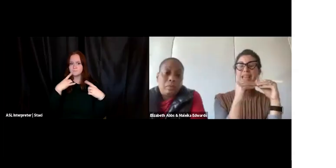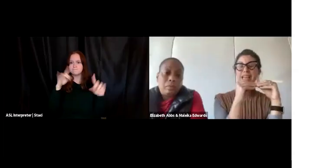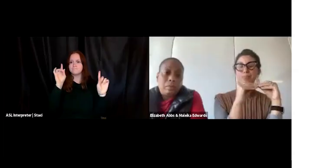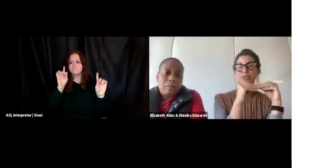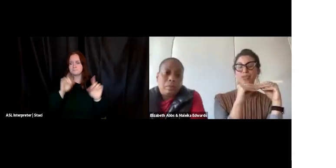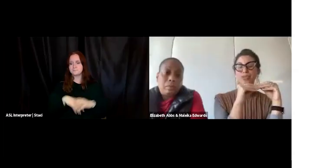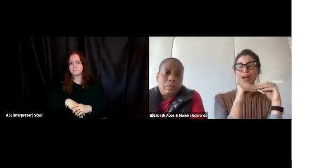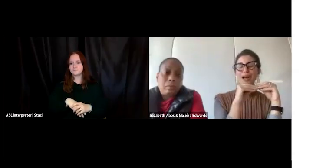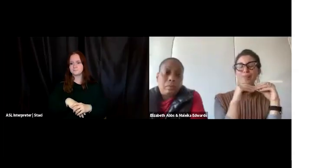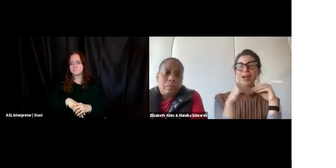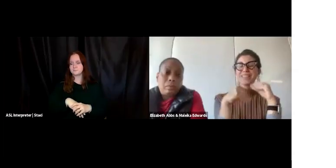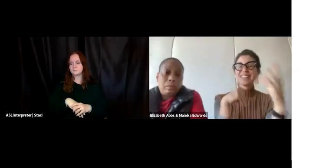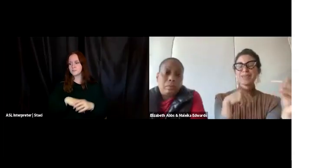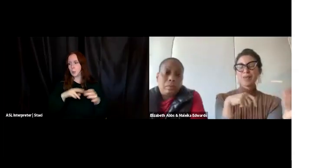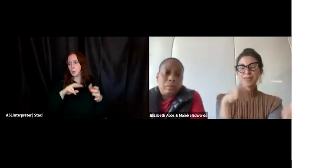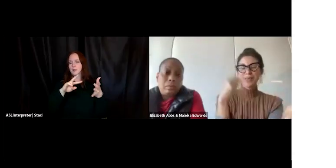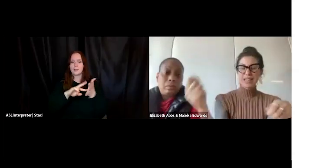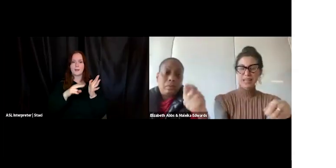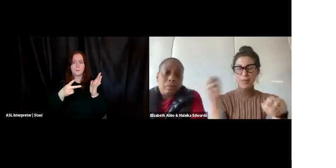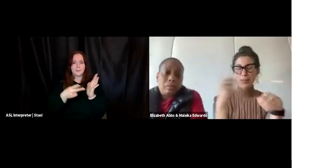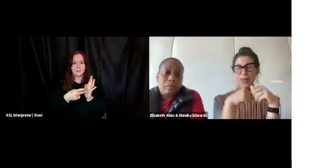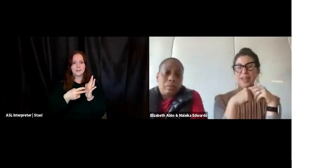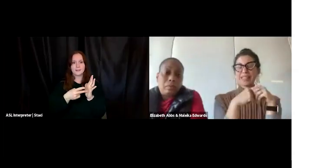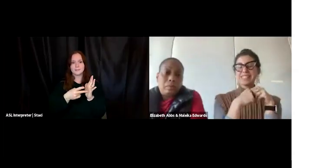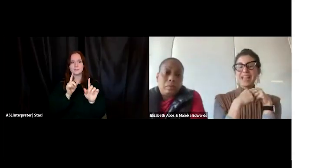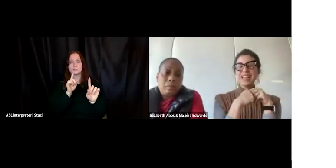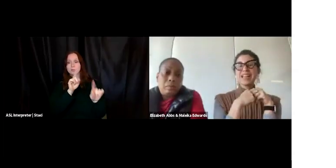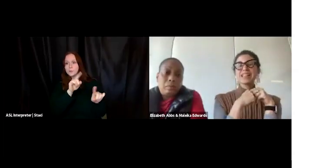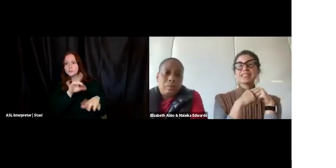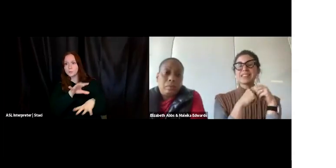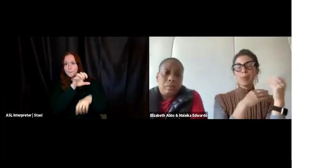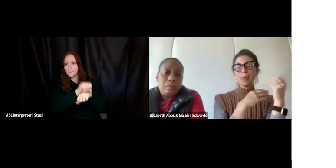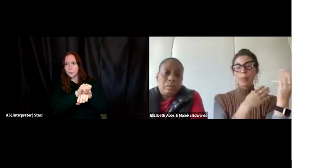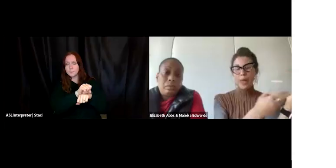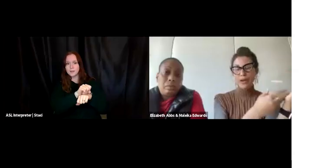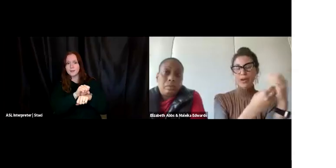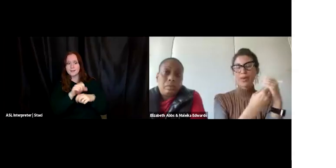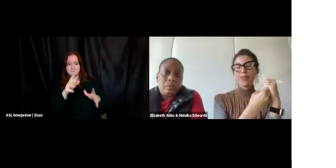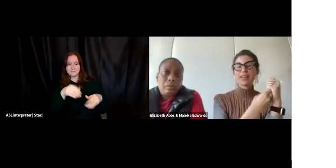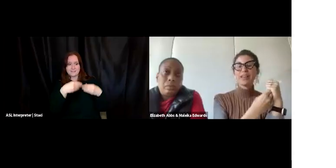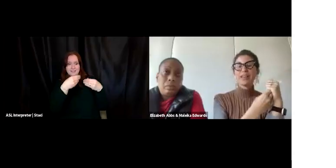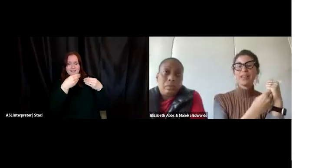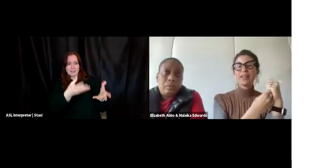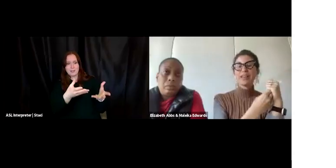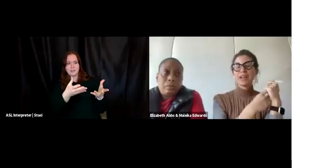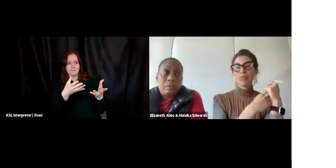Diré que algunos de estos detalles pueden estar cambiando y a medida que se realicen cambios, les informaremos.